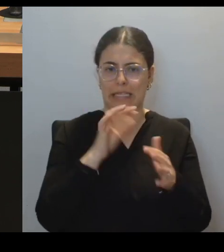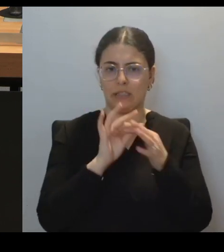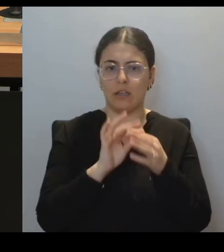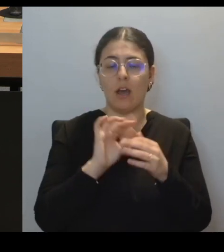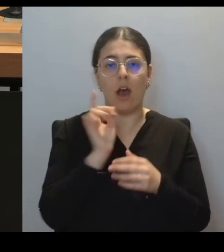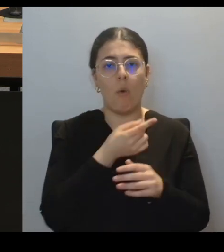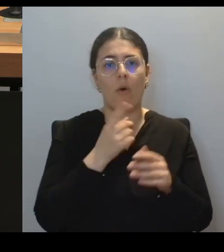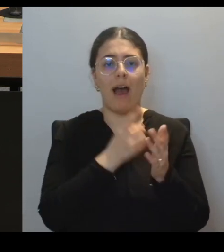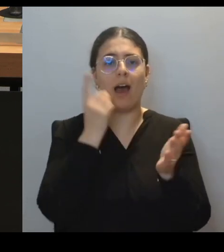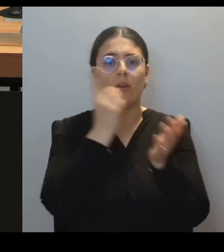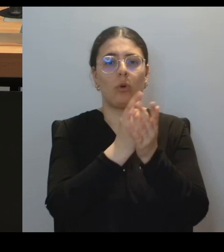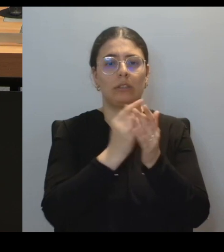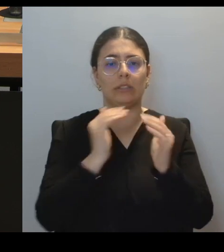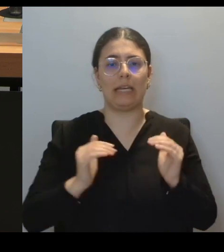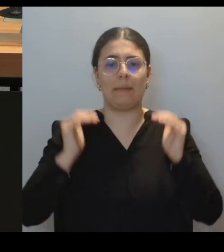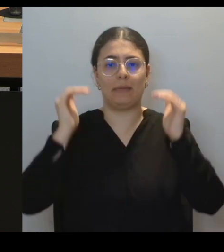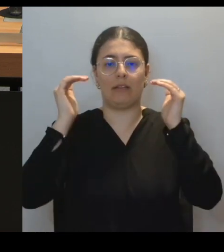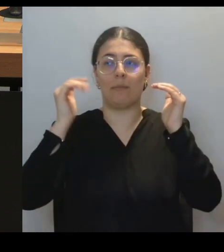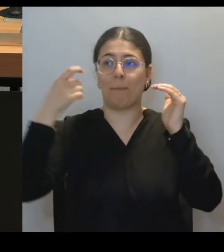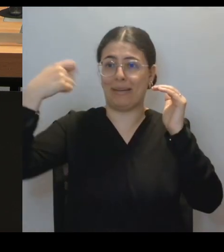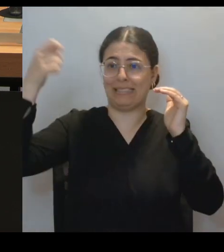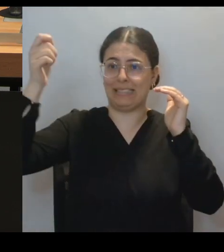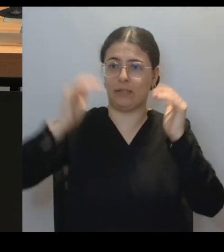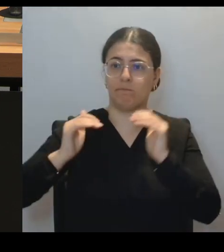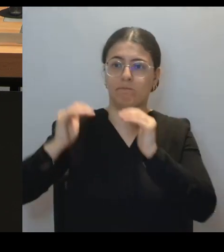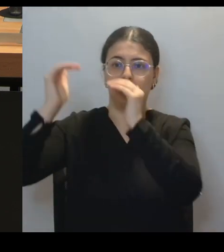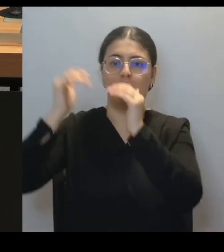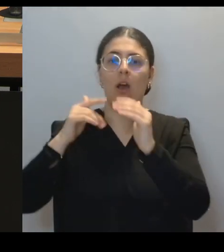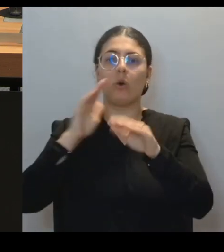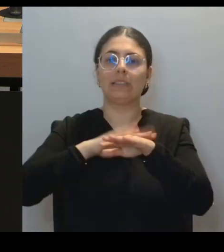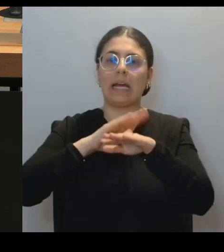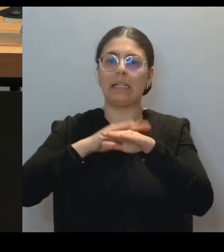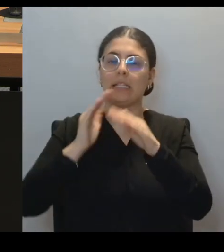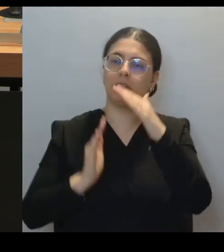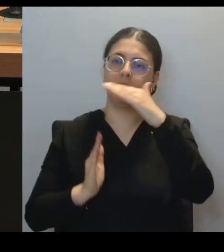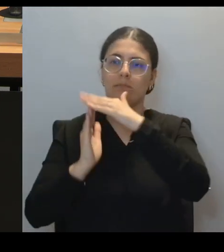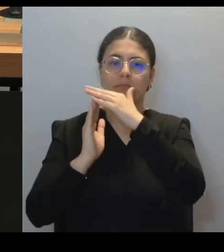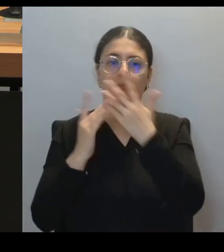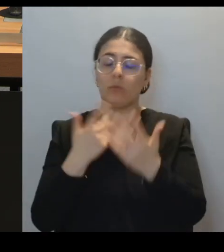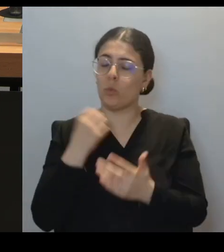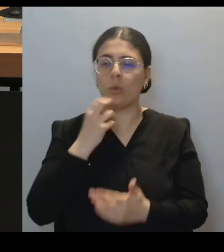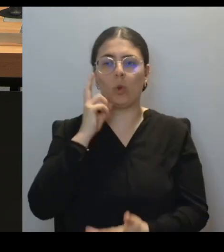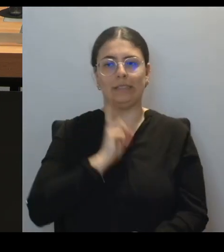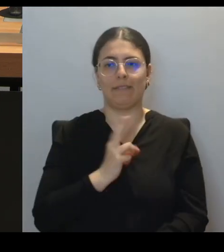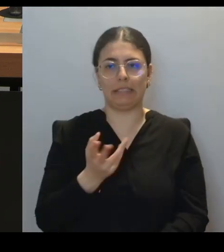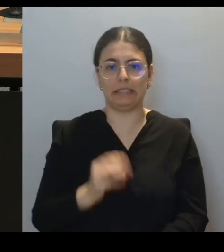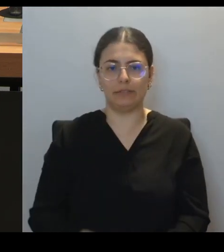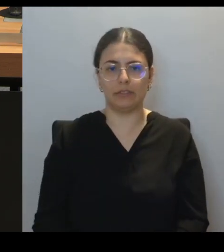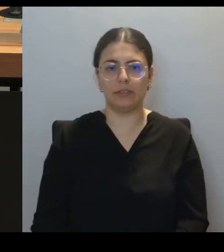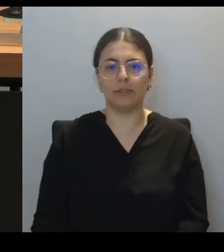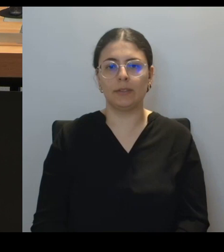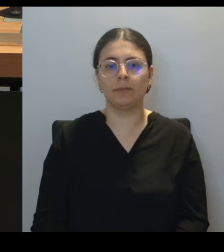hochgesetzt. Wie gesagt, sehr konservativ. Wie gesagt, meine Damen und Herren von der Koalition, wir unterstützen